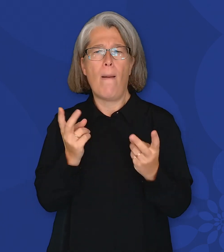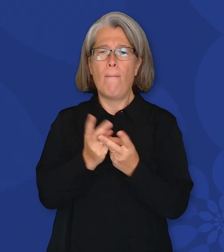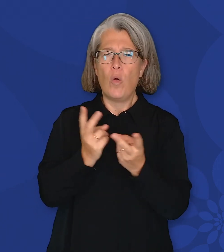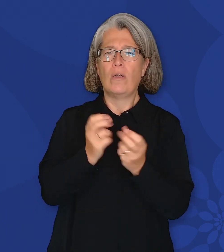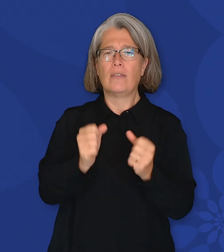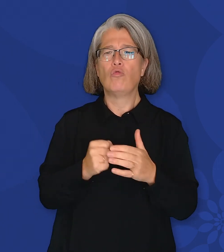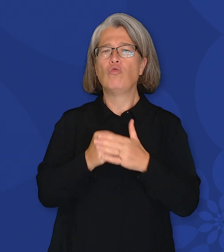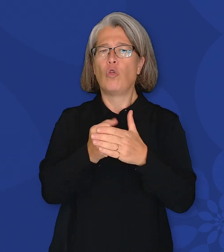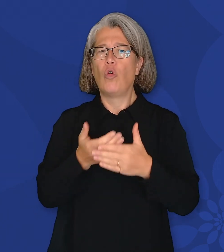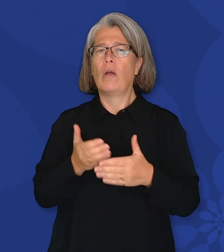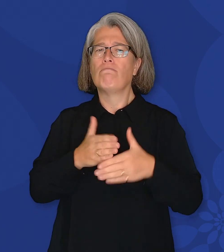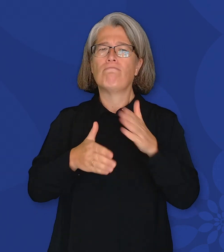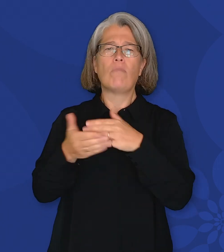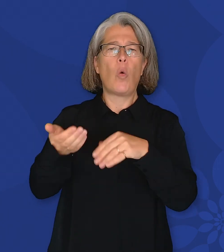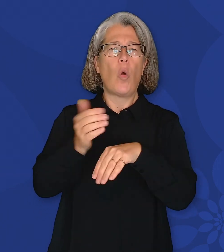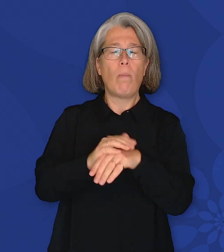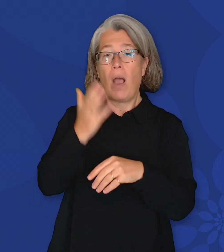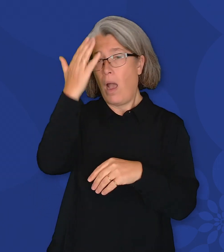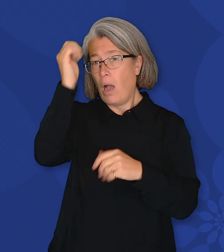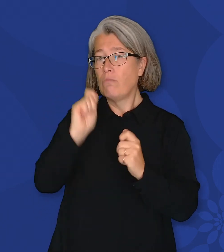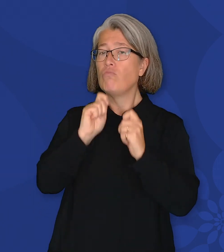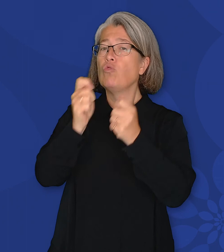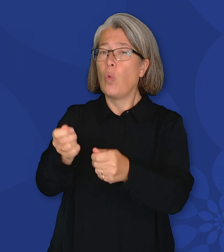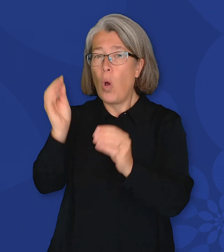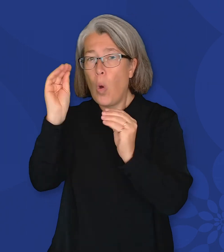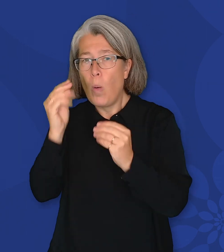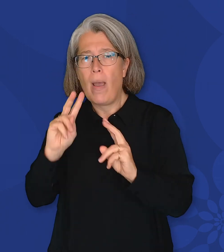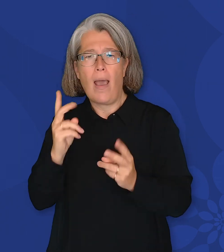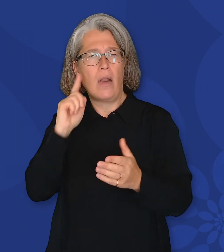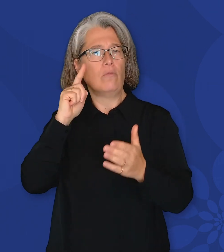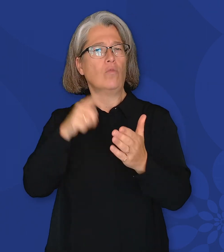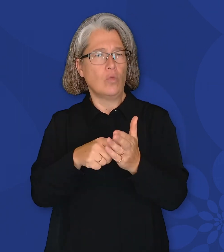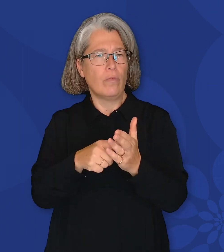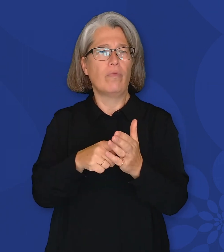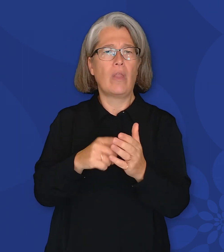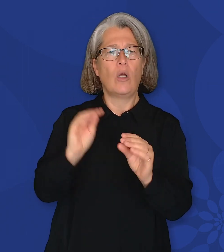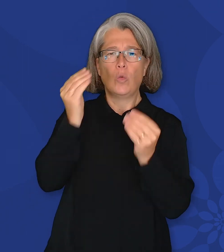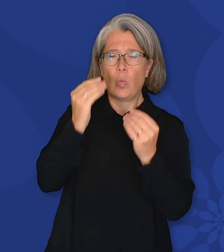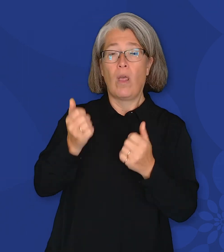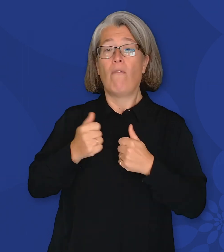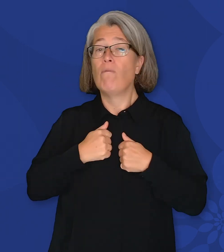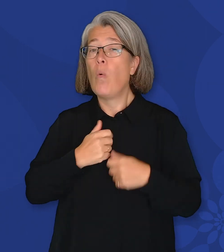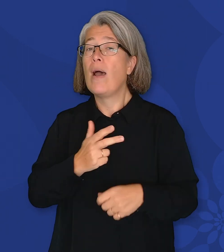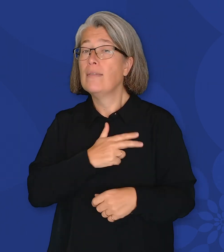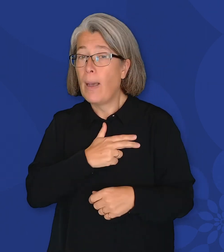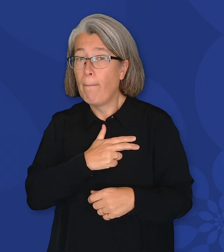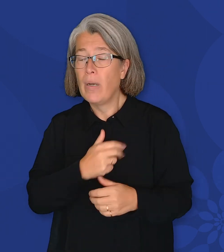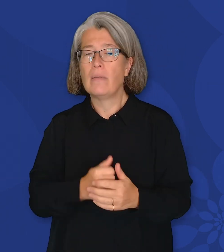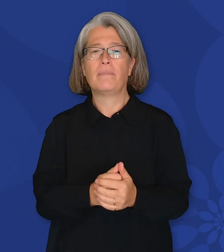färdigheter för att söka till examensinriktad utbildning och avlägga examen.